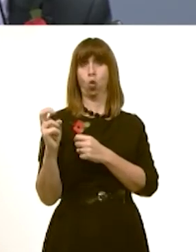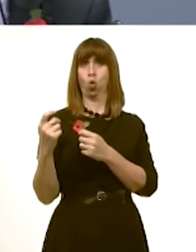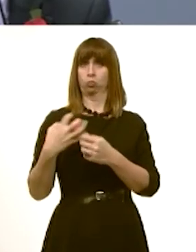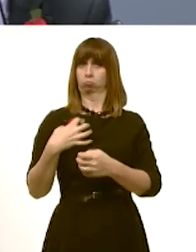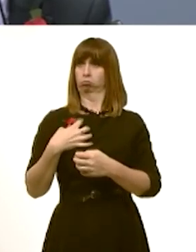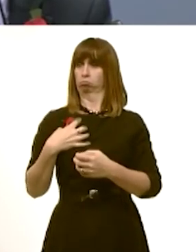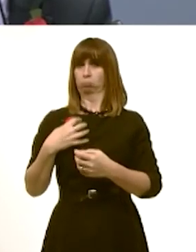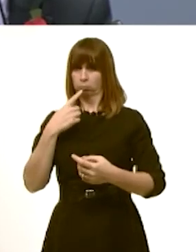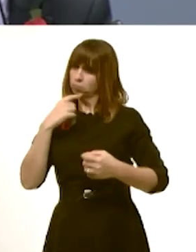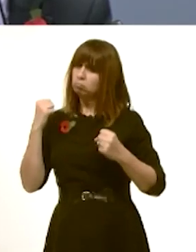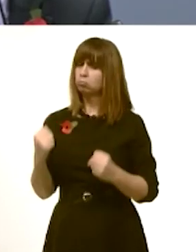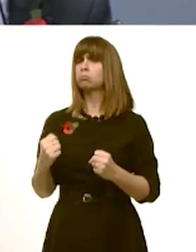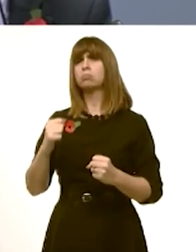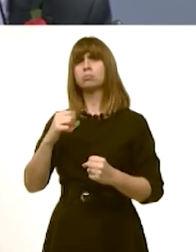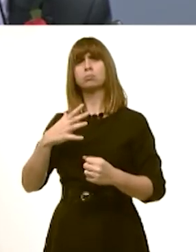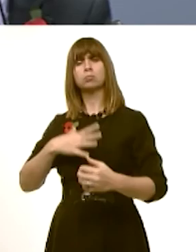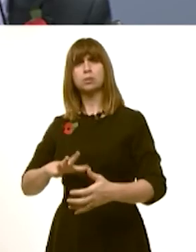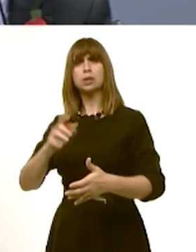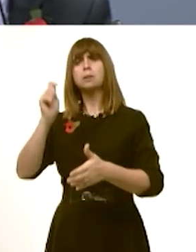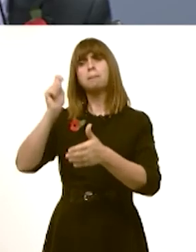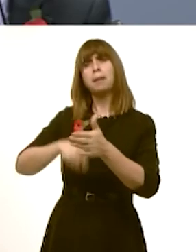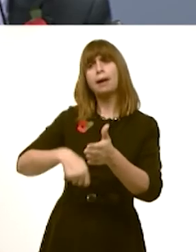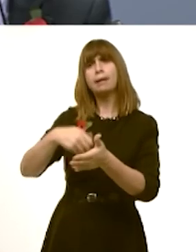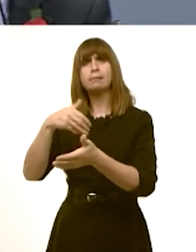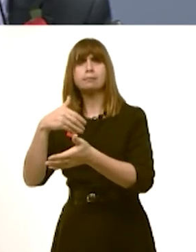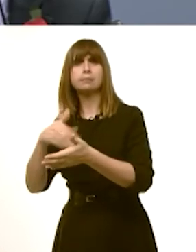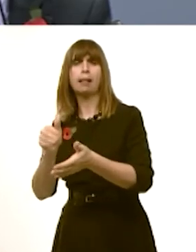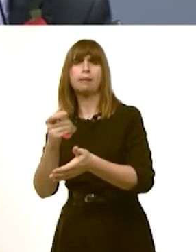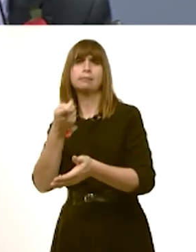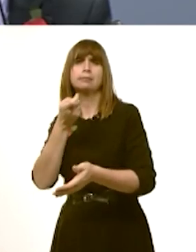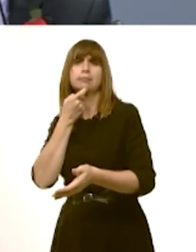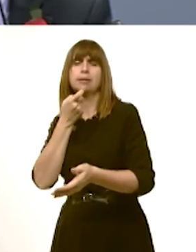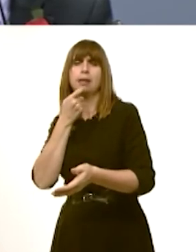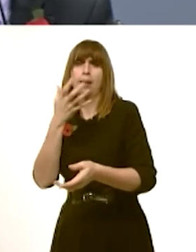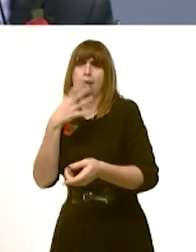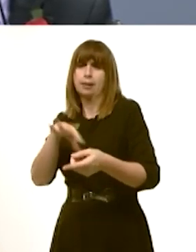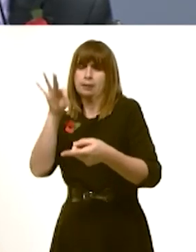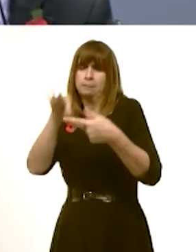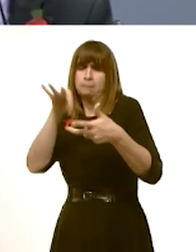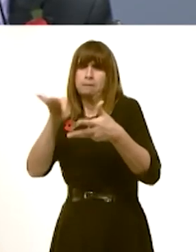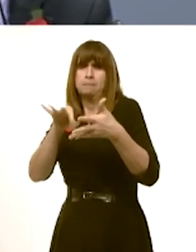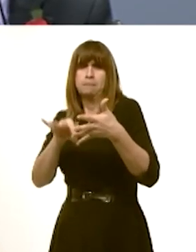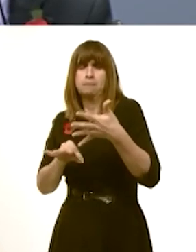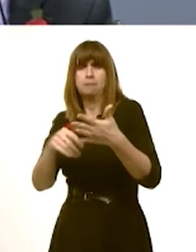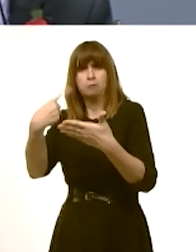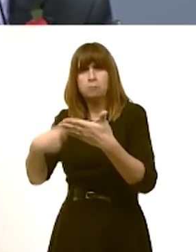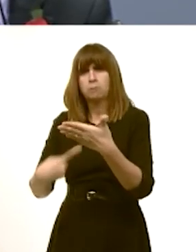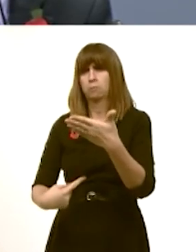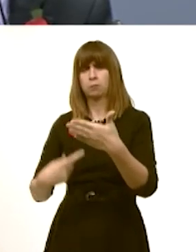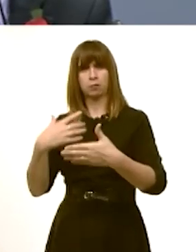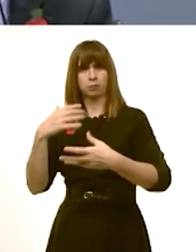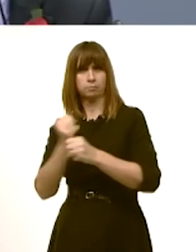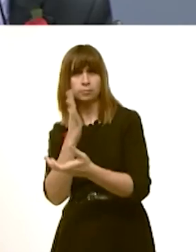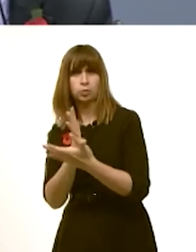caffael i gefnogiír diwydiant dur yn well mewn ymateb iír ddadl drawsbleidiol a gymerodd